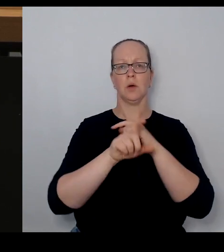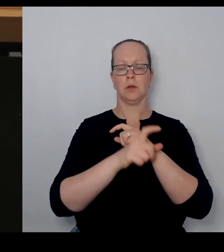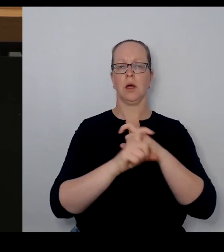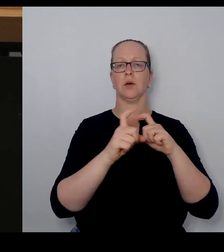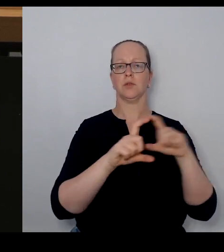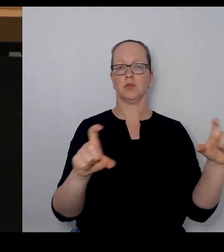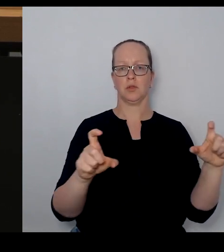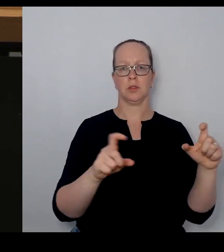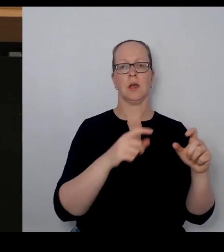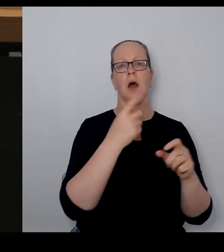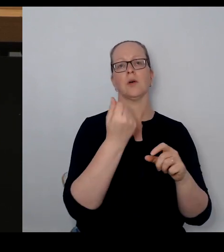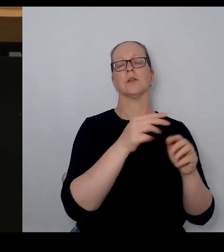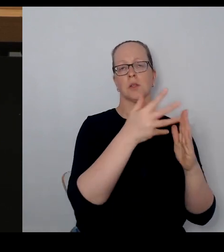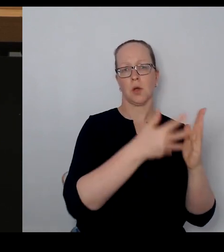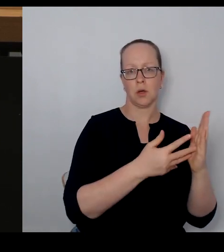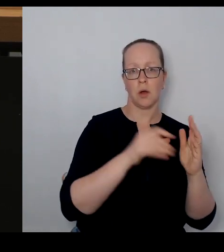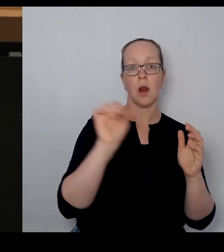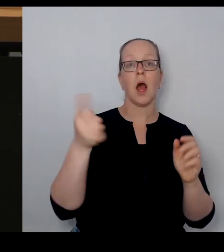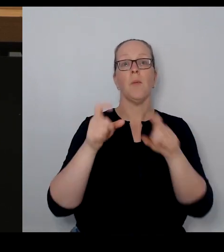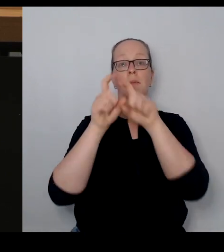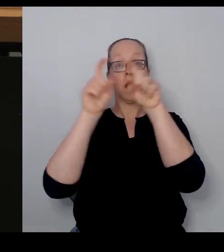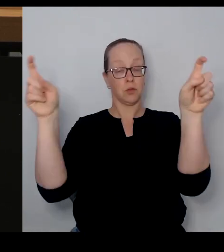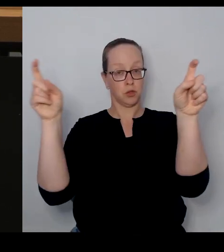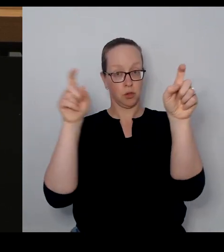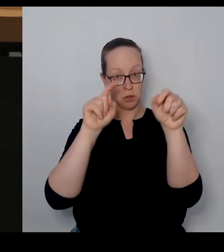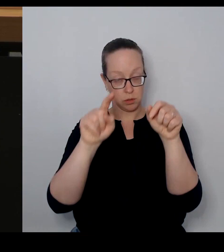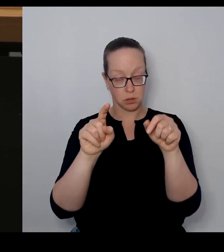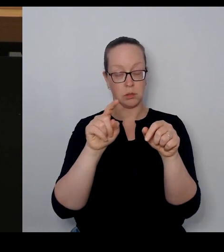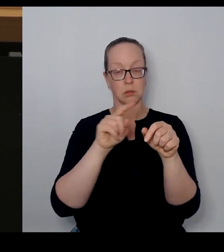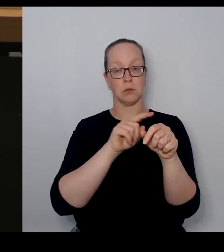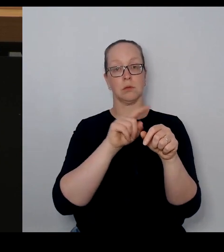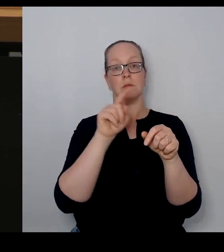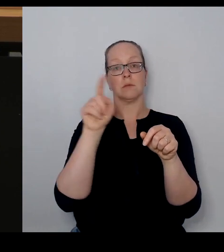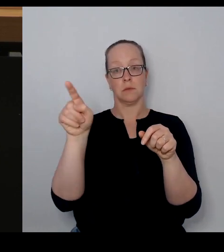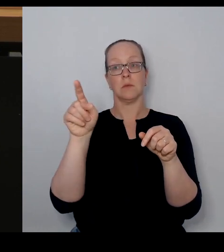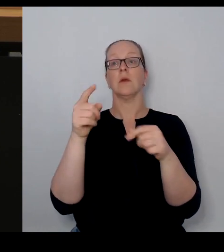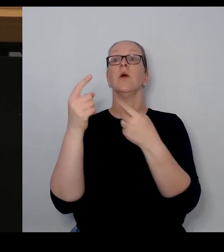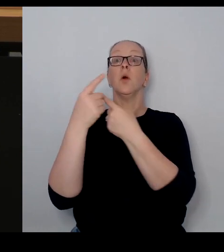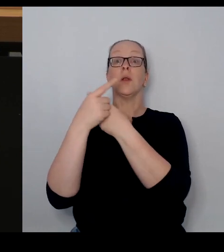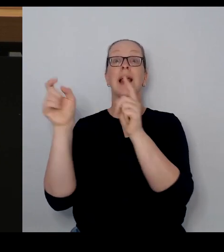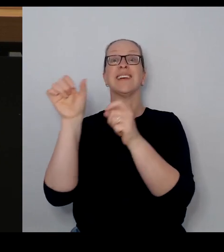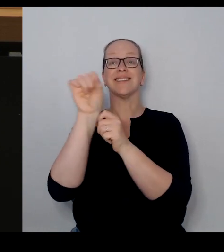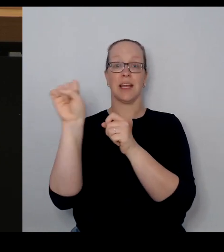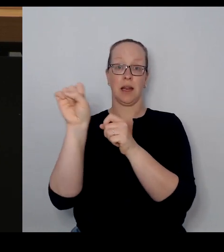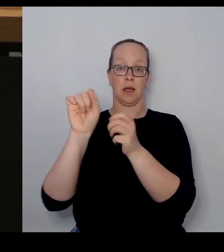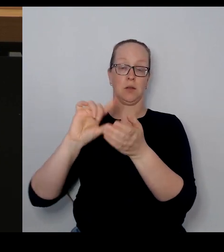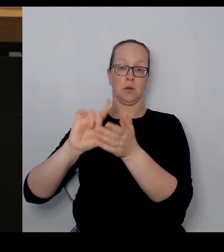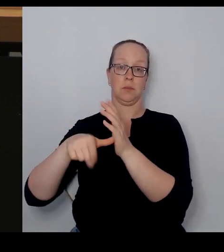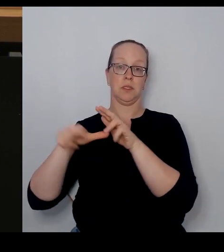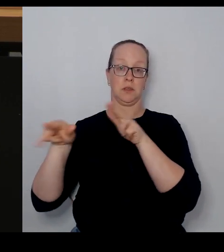allen Senats und Bezirksverwaltungen dezidiert auseinandersetzen und die entsprechenden Schlussfolgerung ziehen.